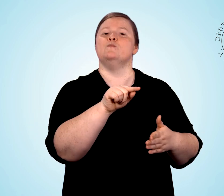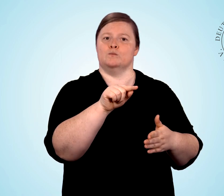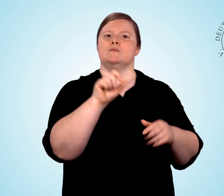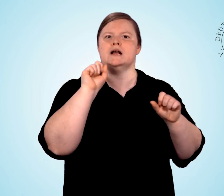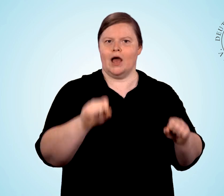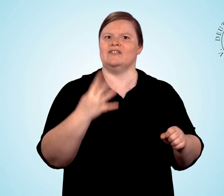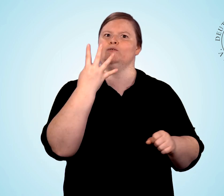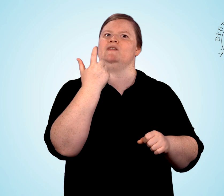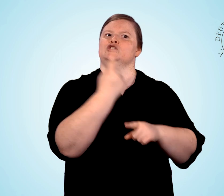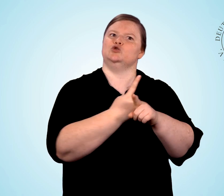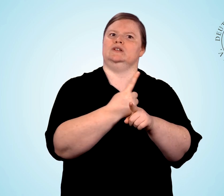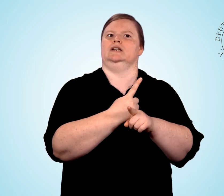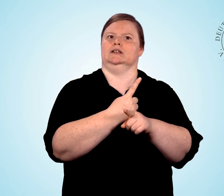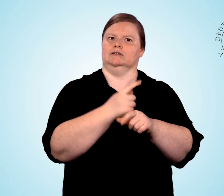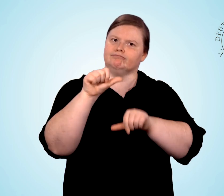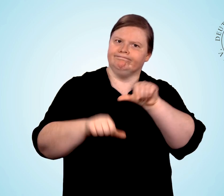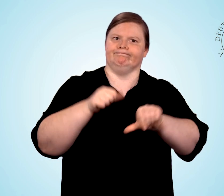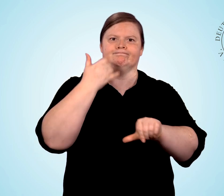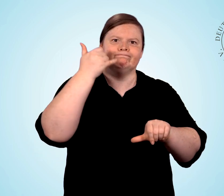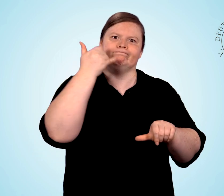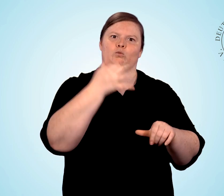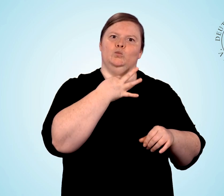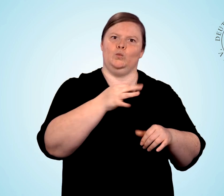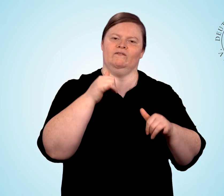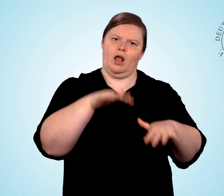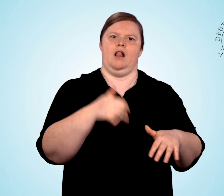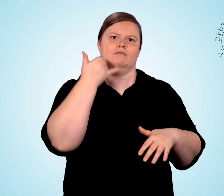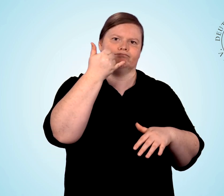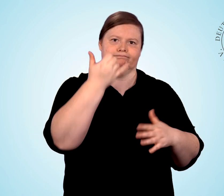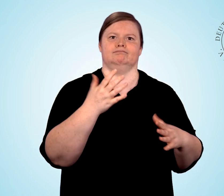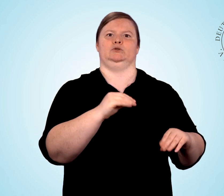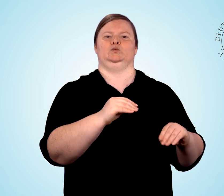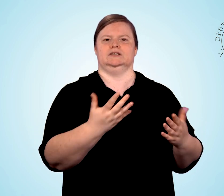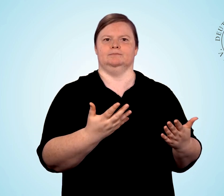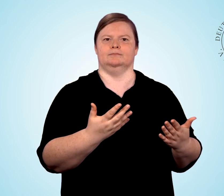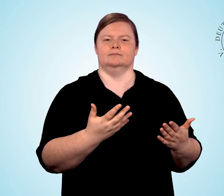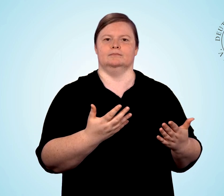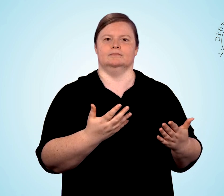etwas Positives, nämlich die 24-stündige Verfügbarkeit des Telefonvermittlungsdienstes